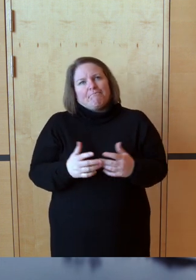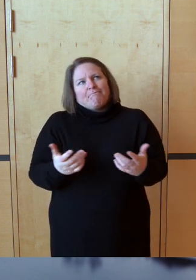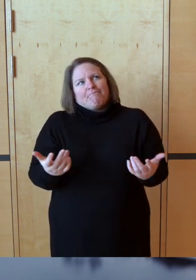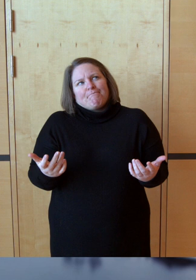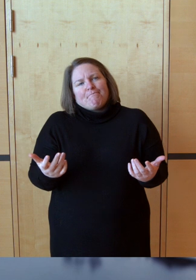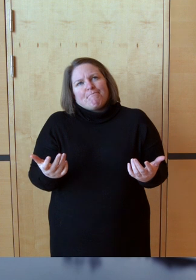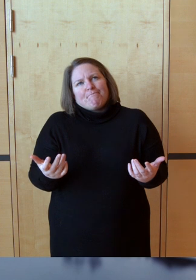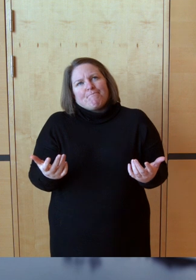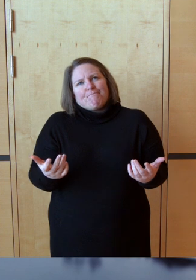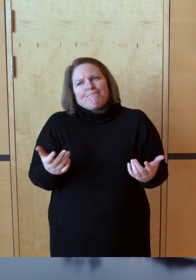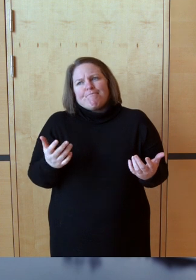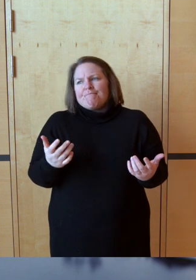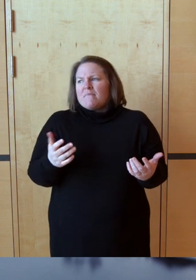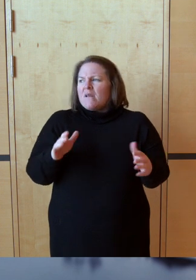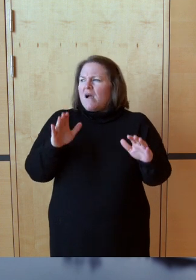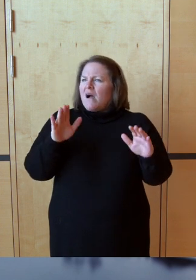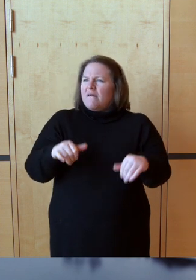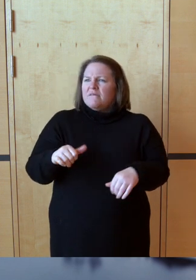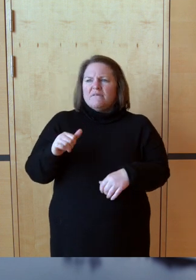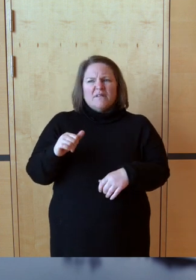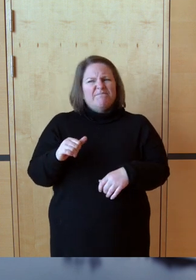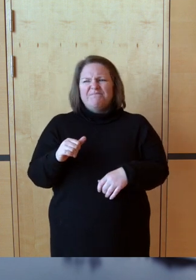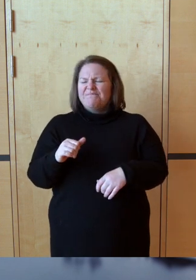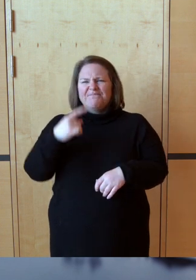Dåliga lösningar runt infrastrukturen till exempel kring